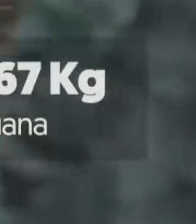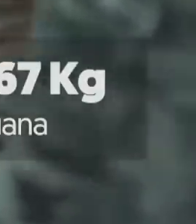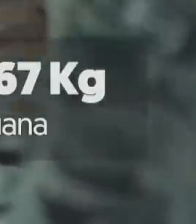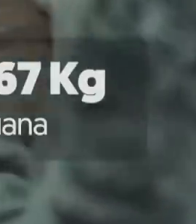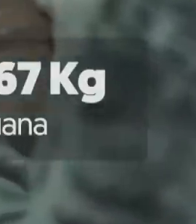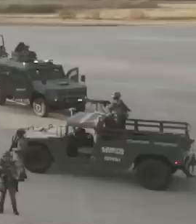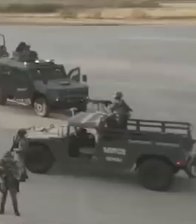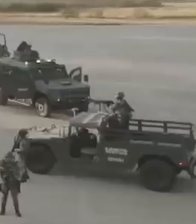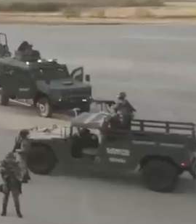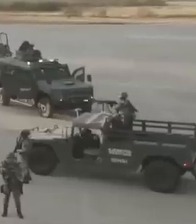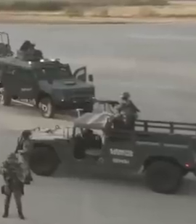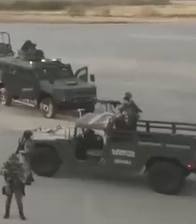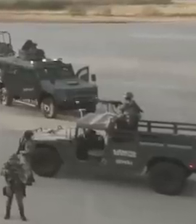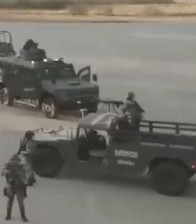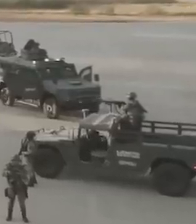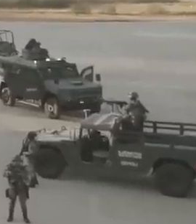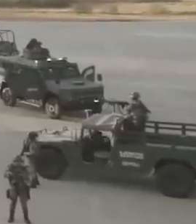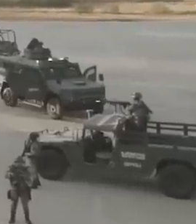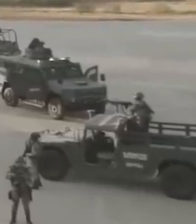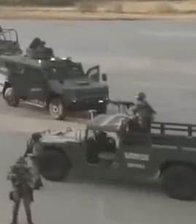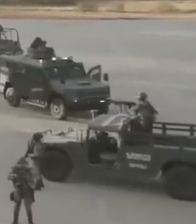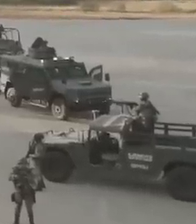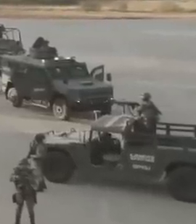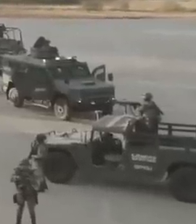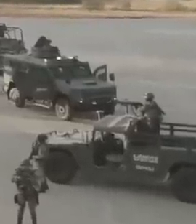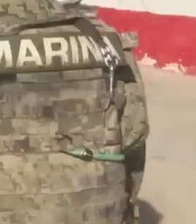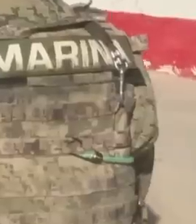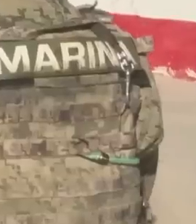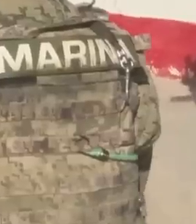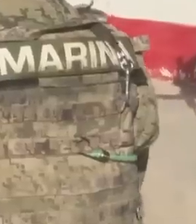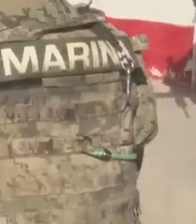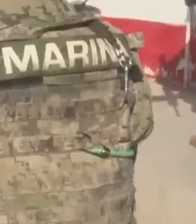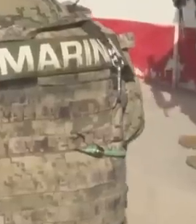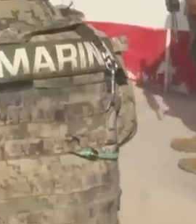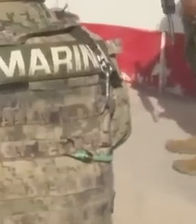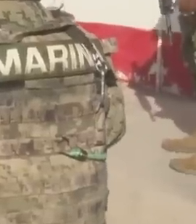de maruana adem en este periodo en estrecha coordinación con el Centro